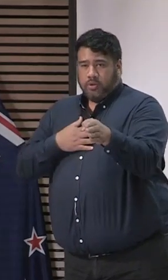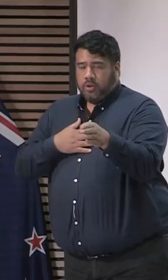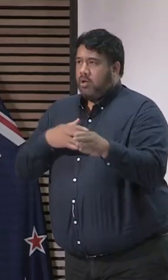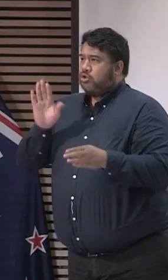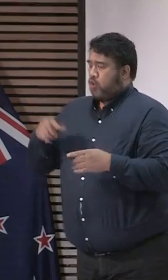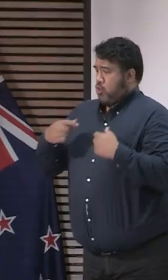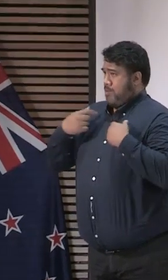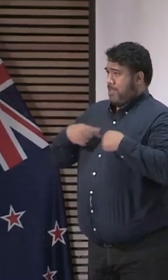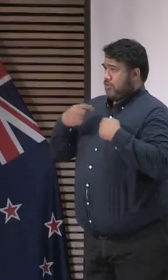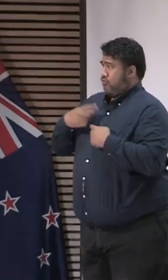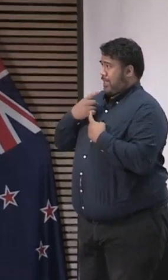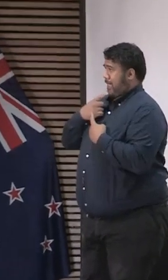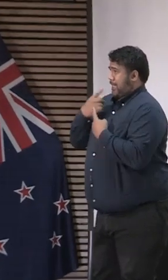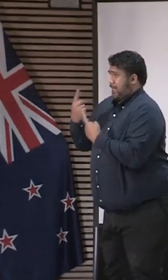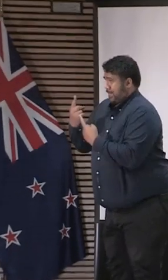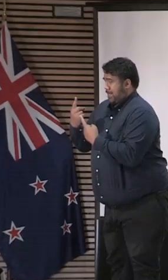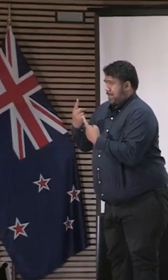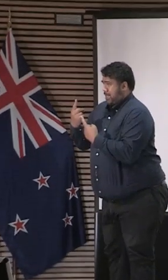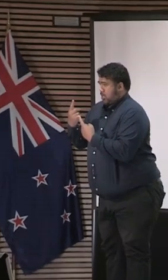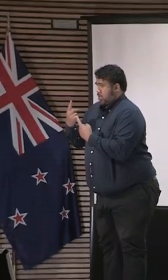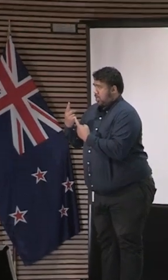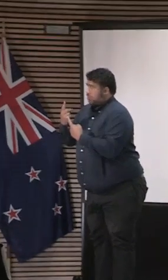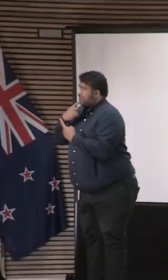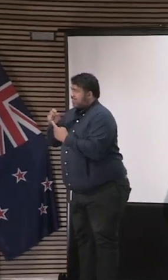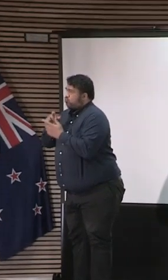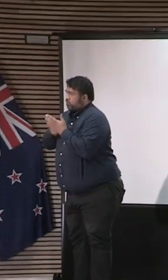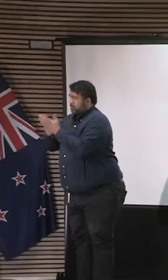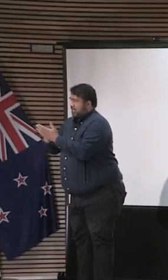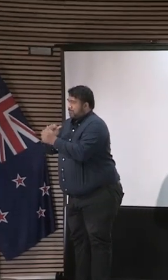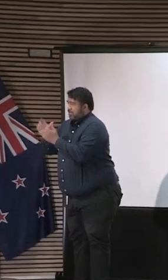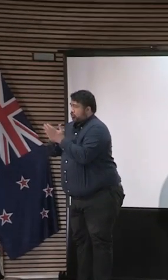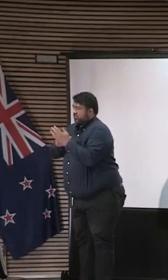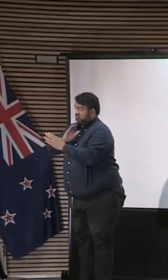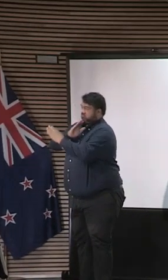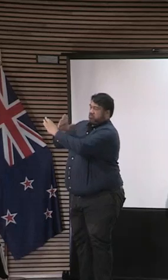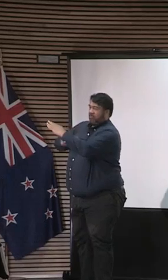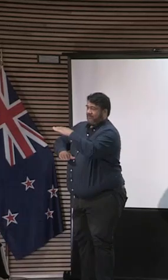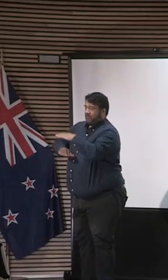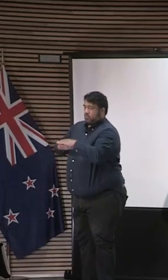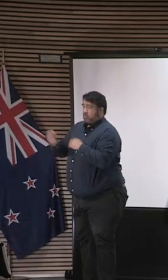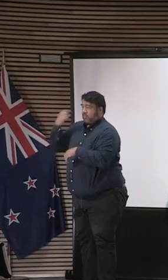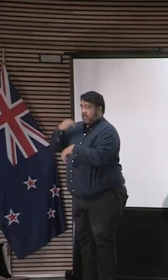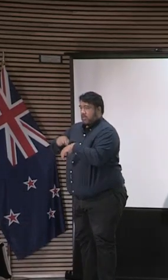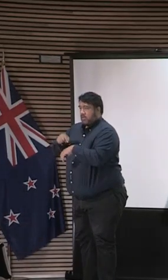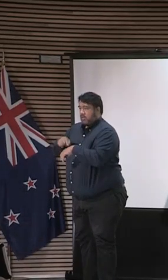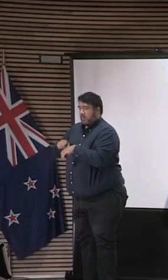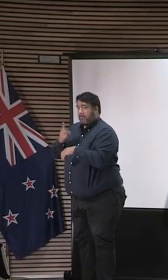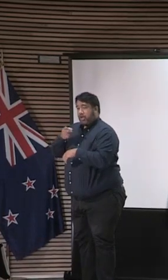kore noa matou e aro ki nga iwi o Aotearoa kaore i te hiahia ki te hoki mai ki te oranga o te rihi o Niu Tireni ki to raatau